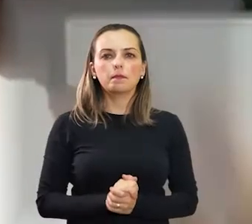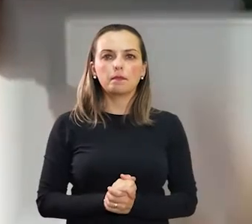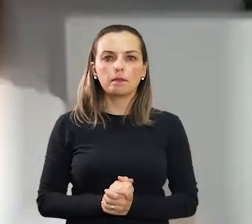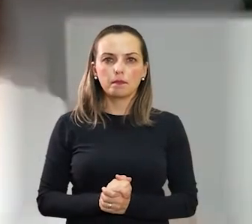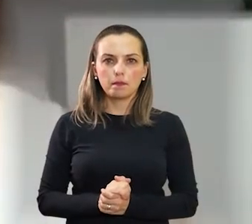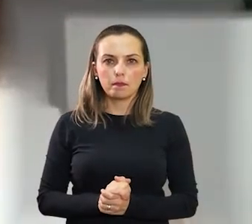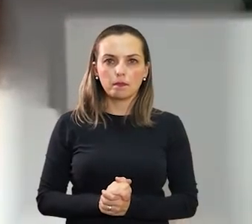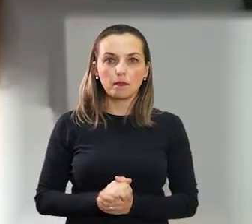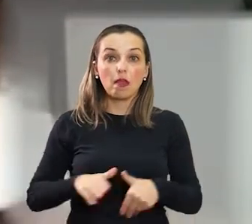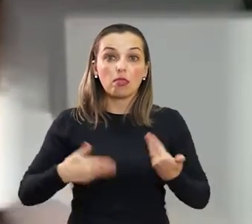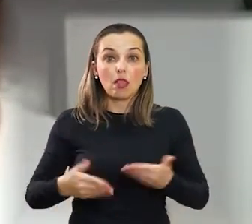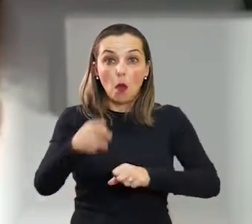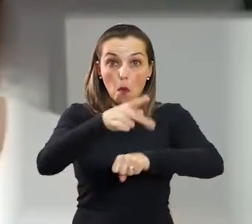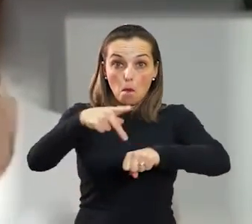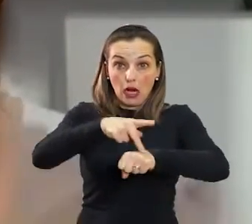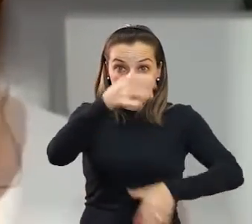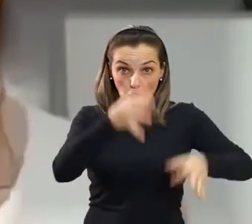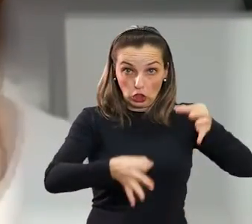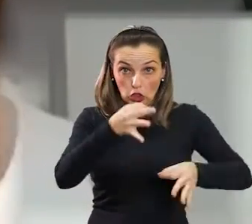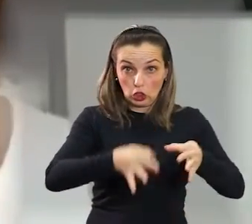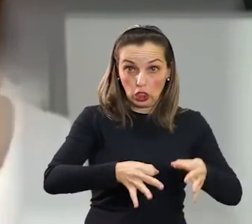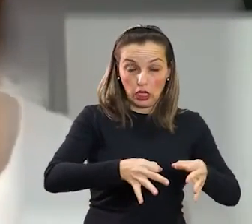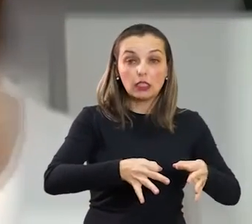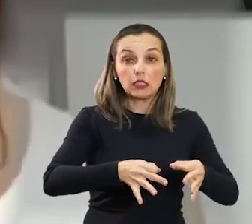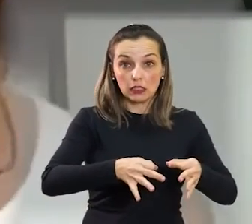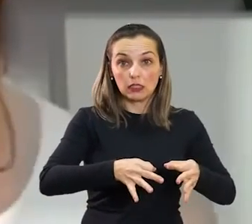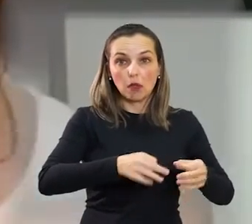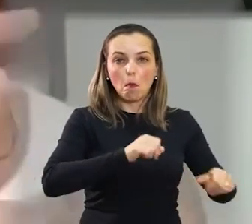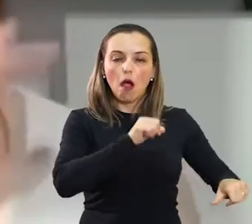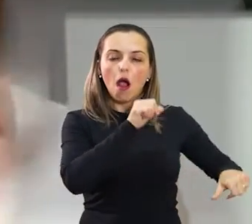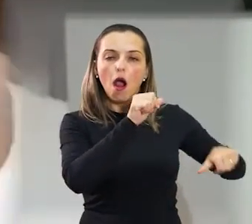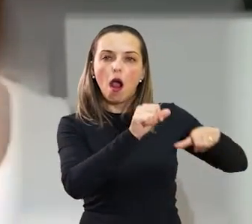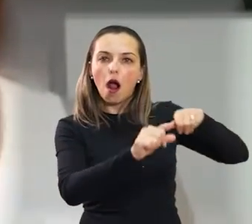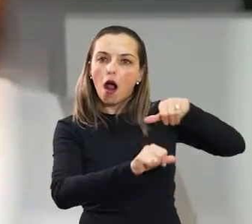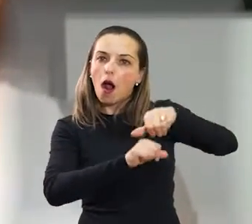história. Então, um país que não consegue fazer justiça de